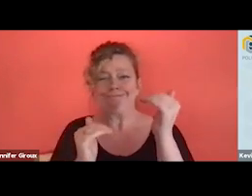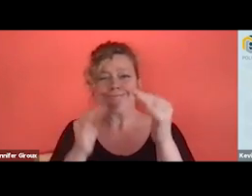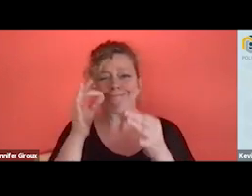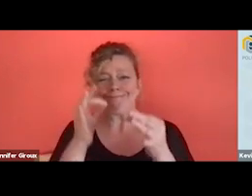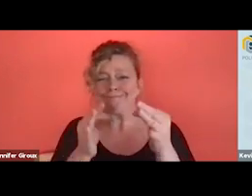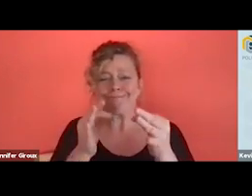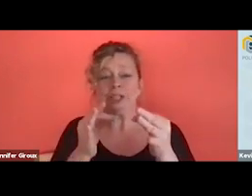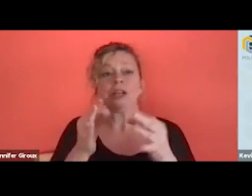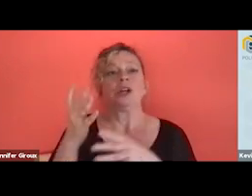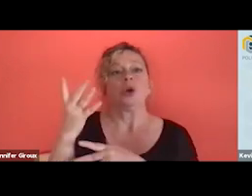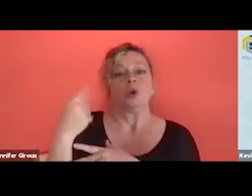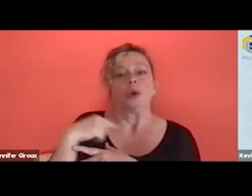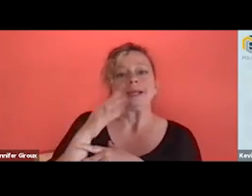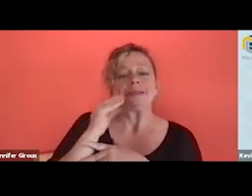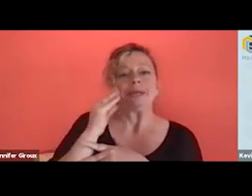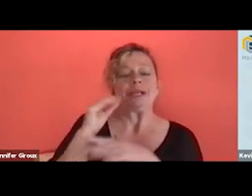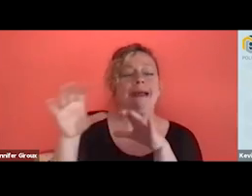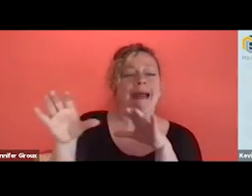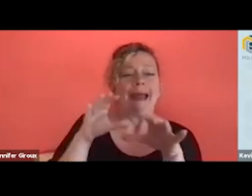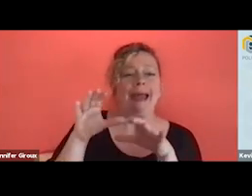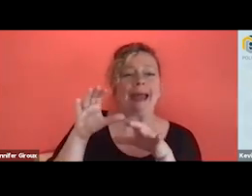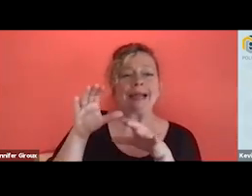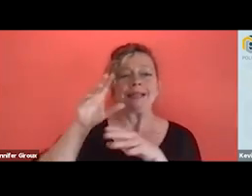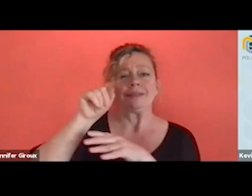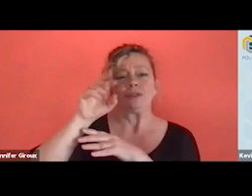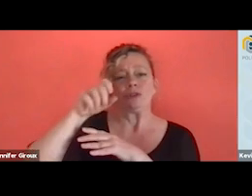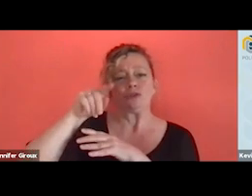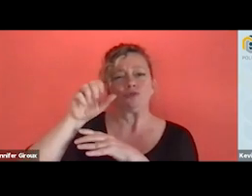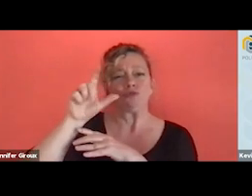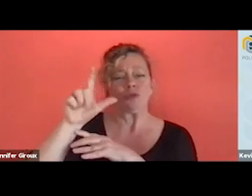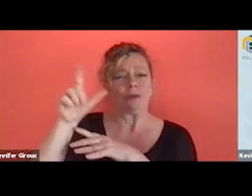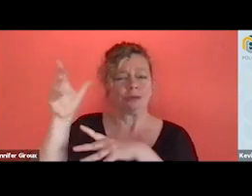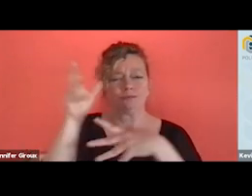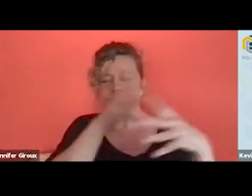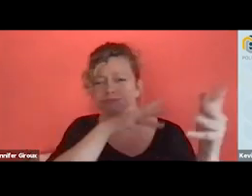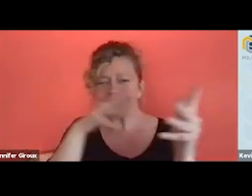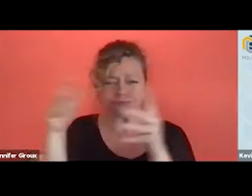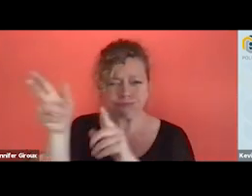experimentaron una de las temporadas de tormentas tropicales más activas de la historia. Nuestros vecinos Louisiana experimentaron